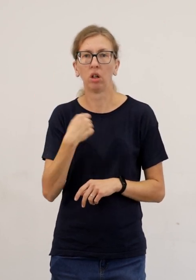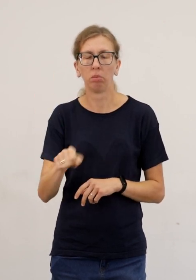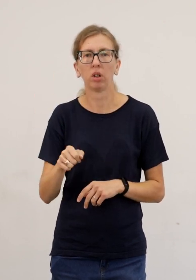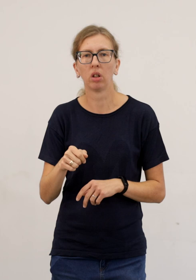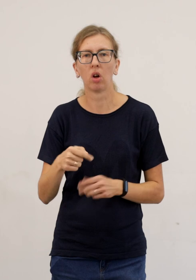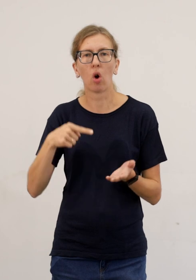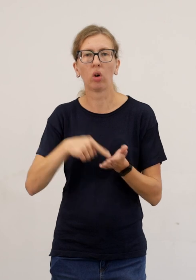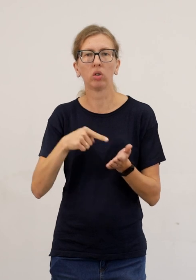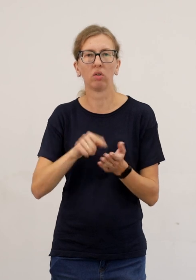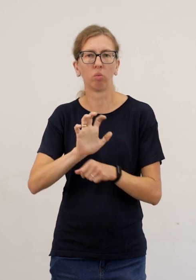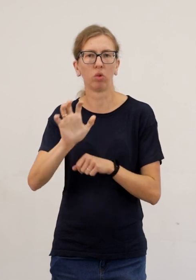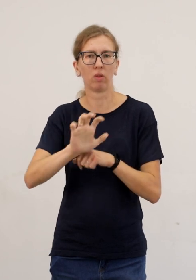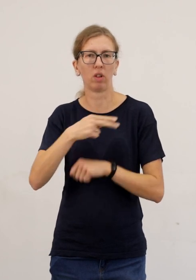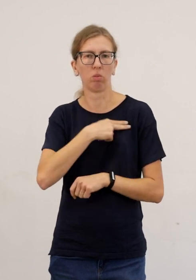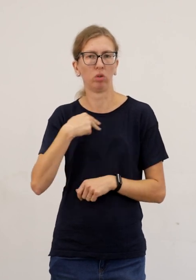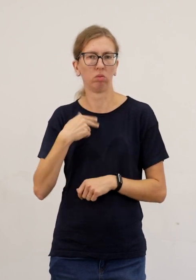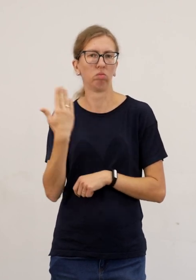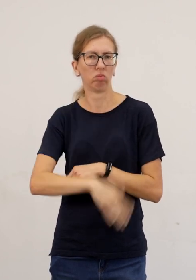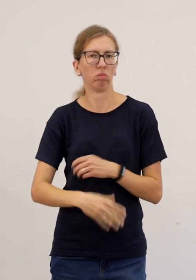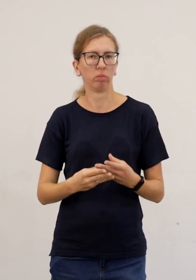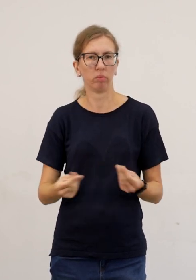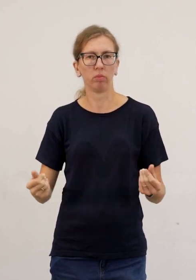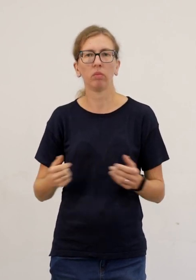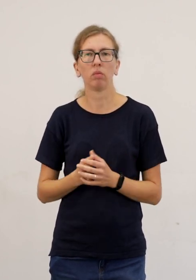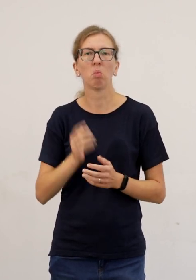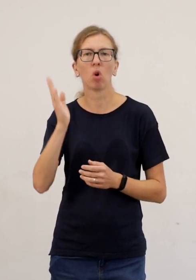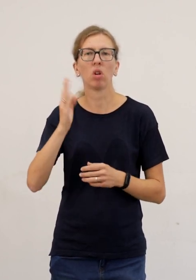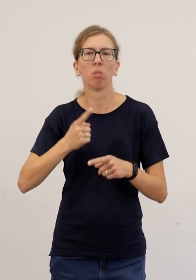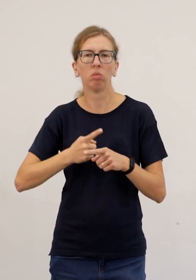„Ludwikówka” była ostatnią szablą bojową wyprodukowaną w Polsce.